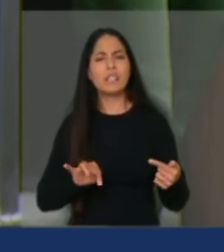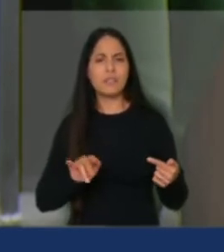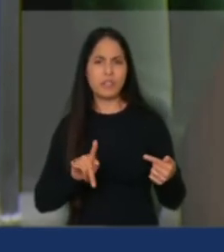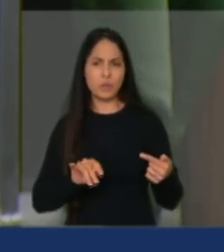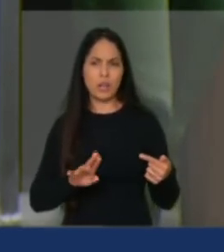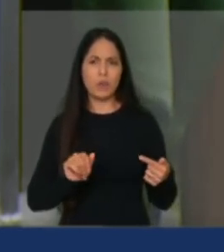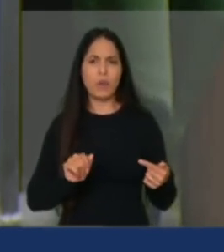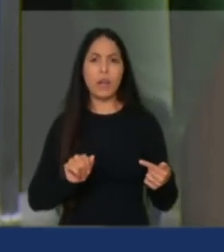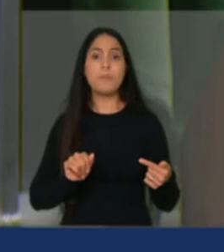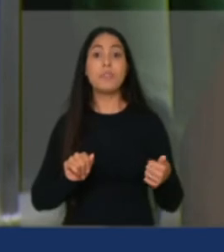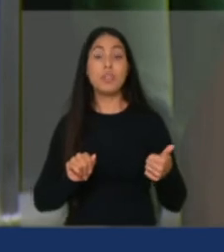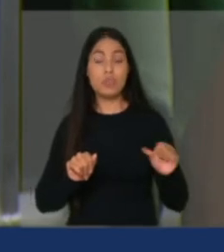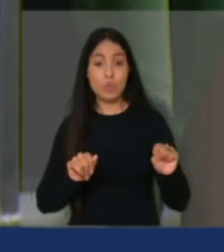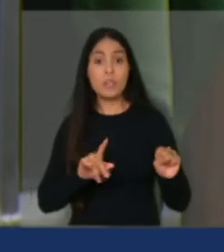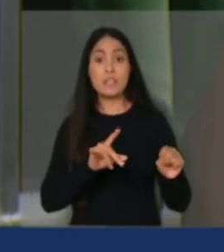ARAGUAIA, E CIDADE DE TALISMÃ . FORAM PEDIDOS DOS